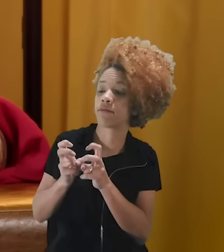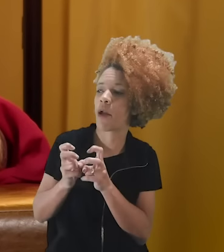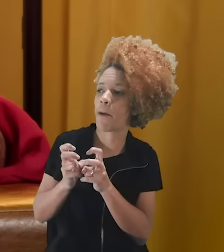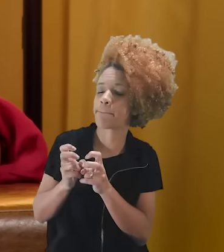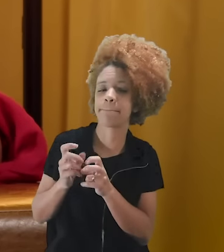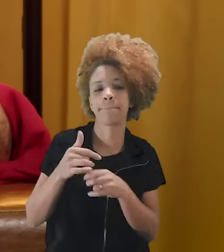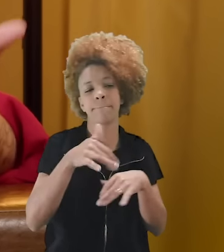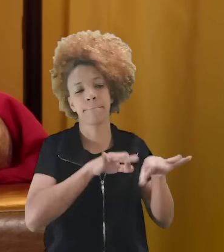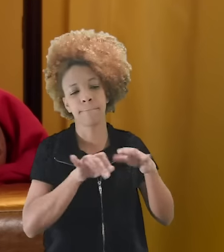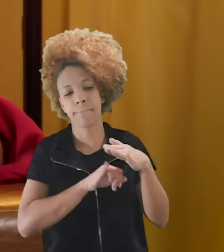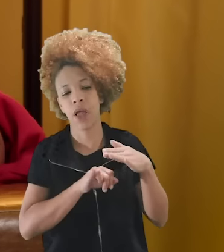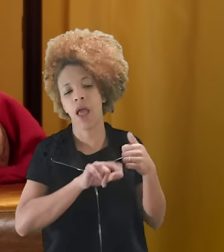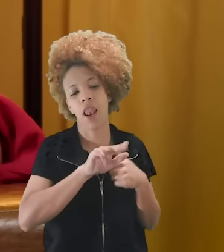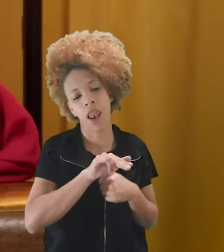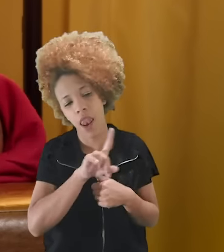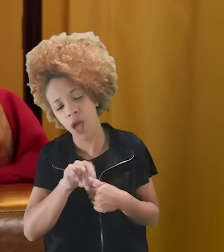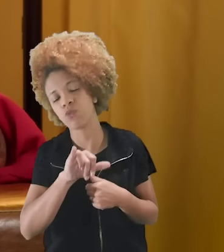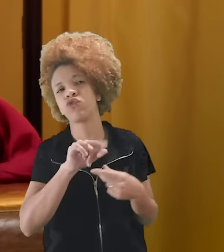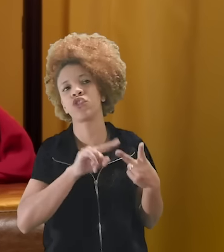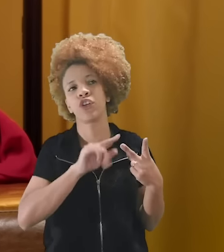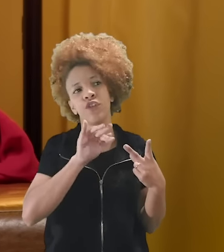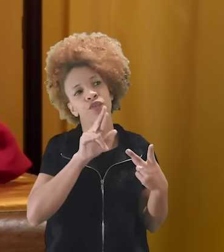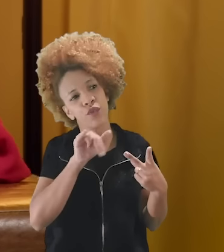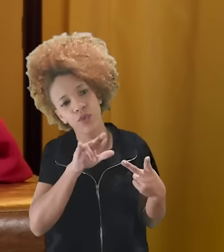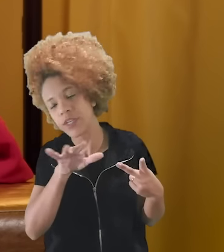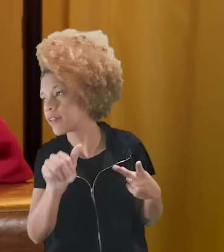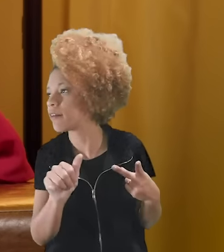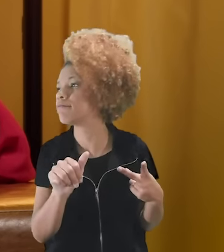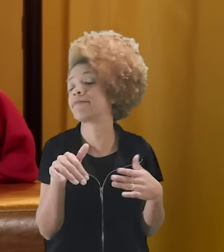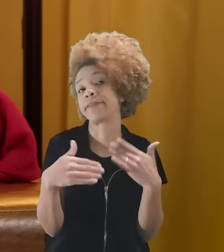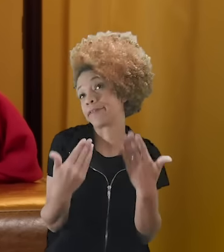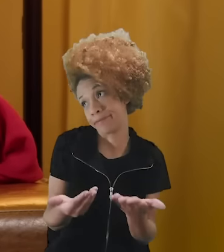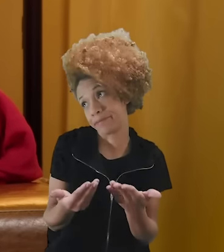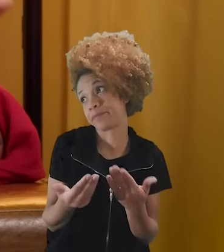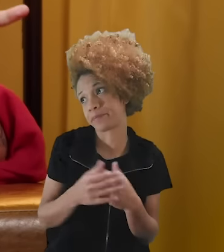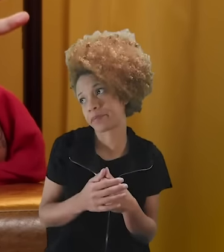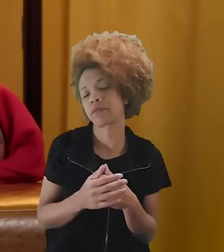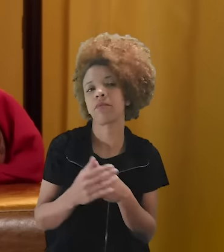por alguma dessas organizações Como Eu mencionei a ludia a fúria enfim e daí sim daí sim entrar em